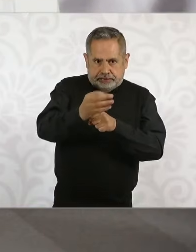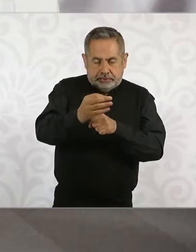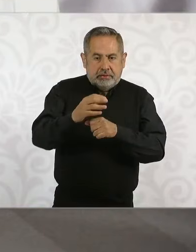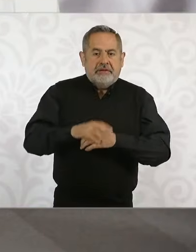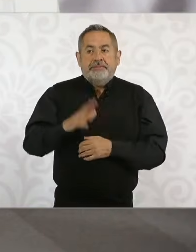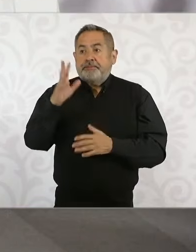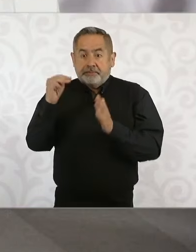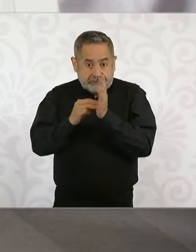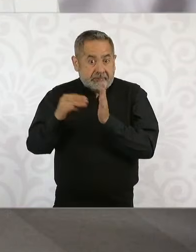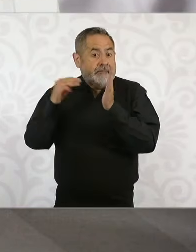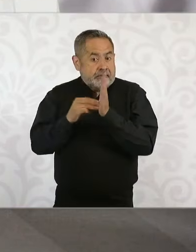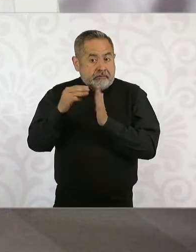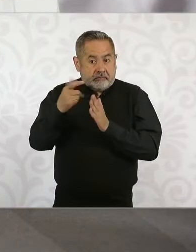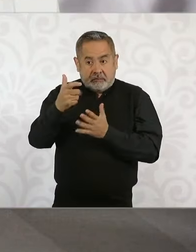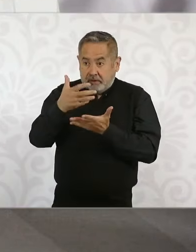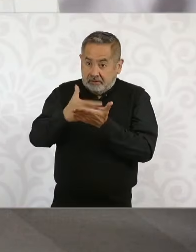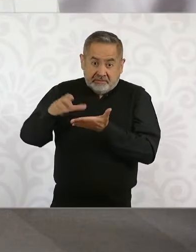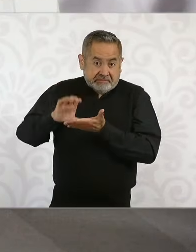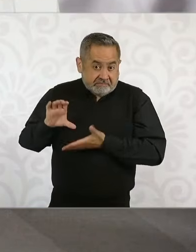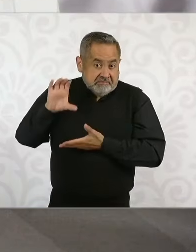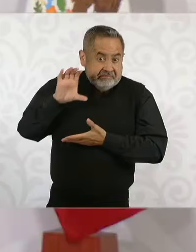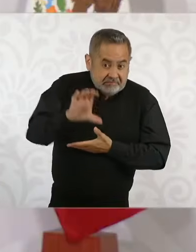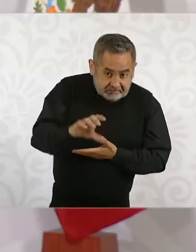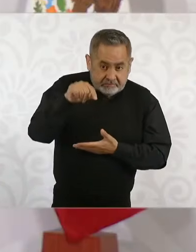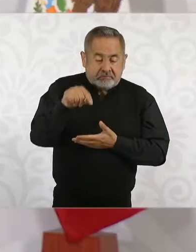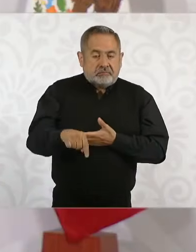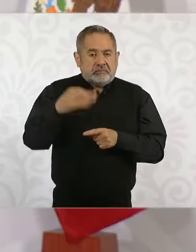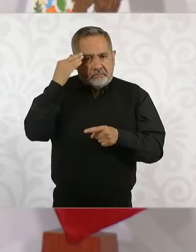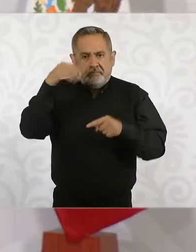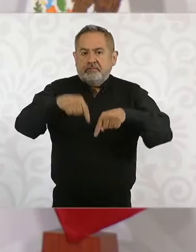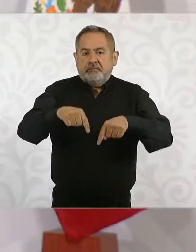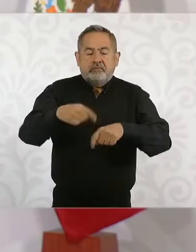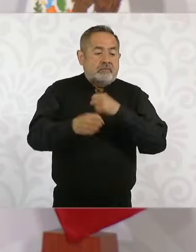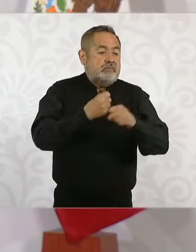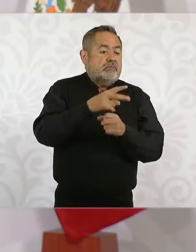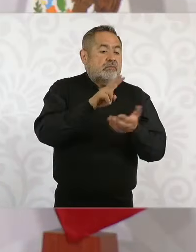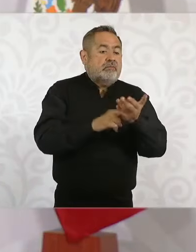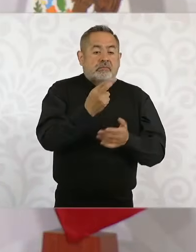millones de pesos que anunciamos el año pasado para el periodo 2025-2029